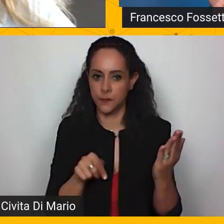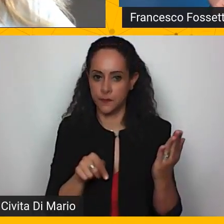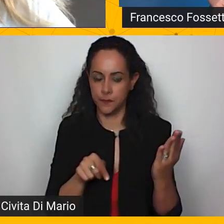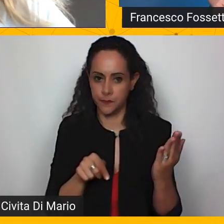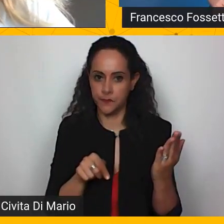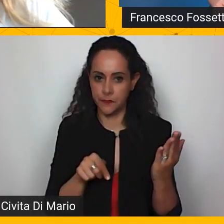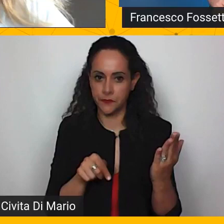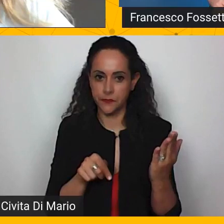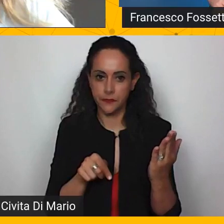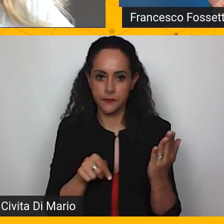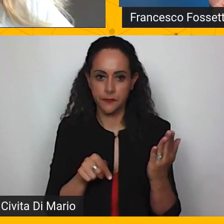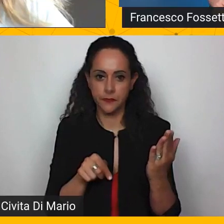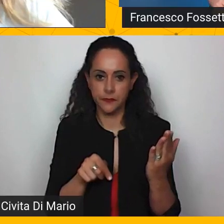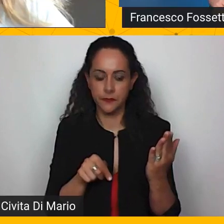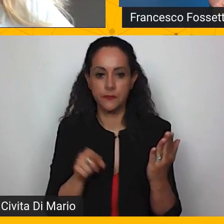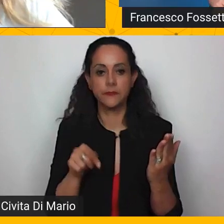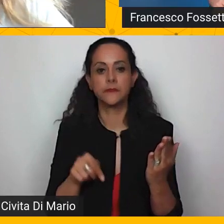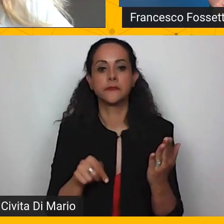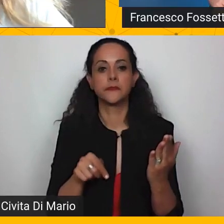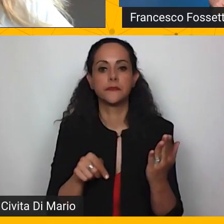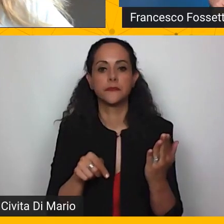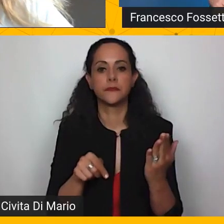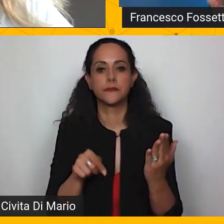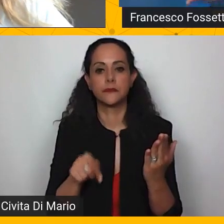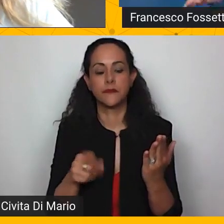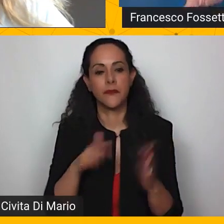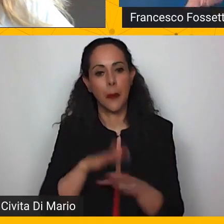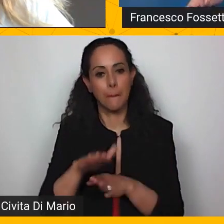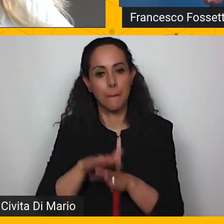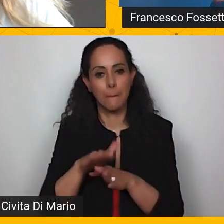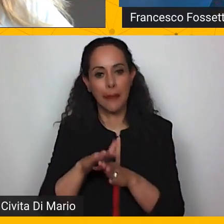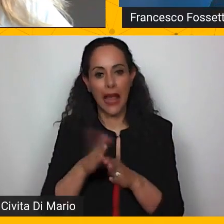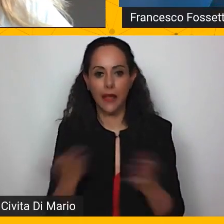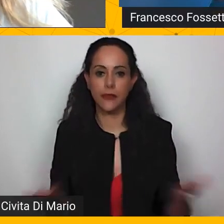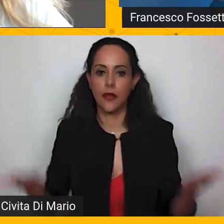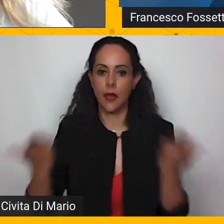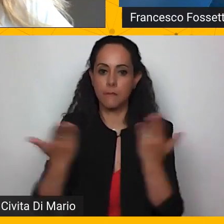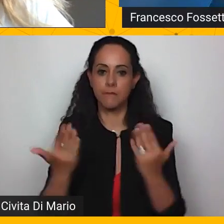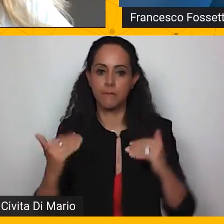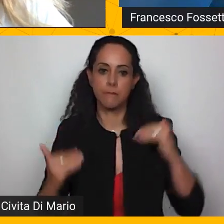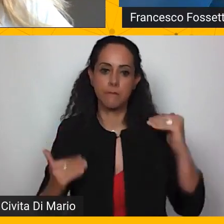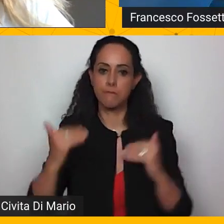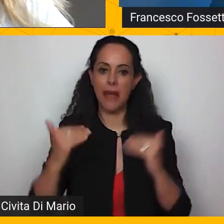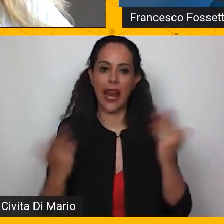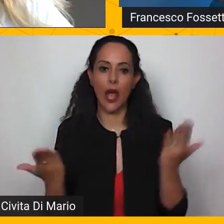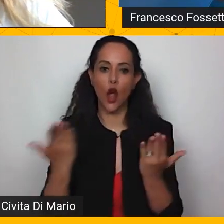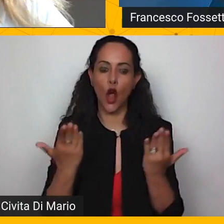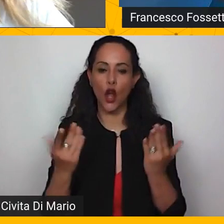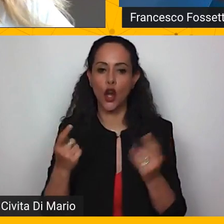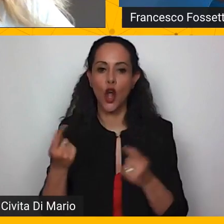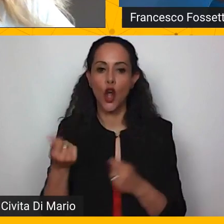eventualmente anche paragonando eh questa questa pratica al